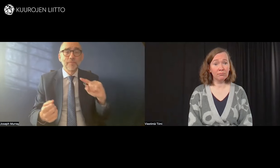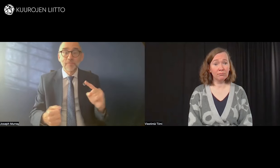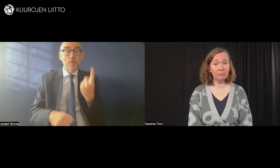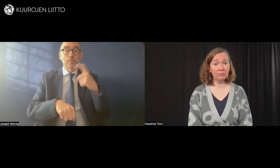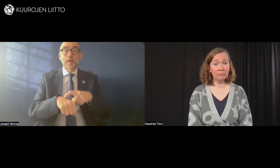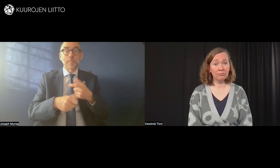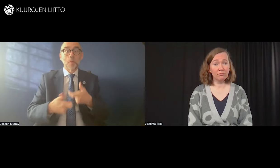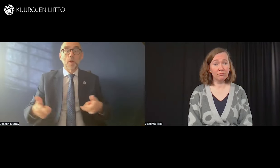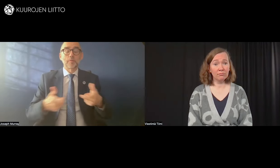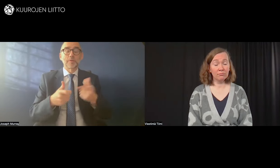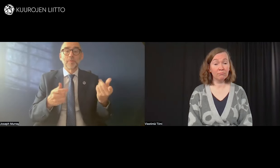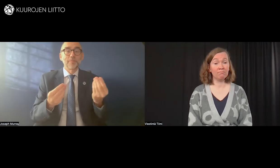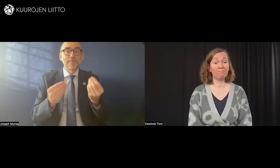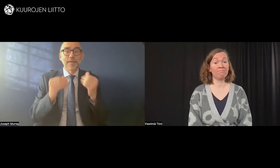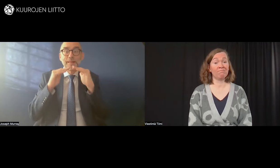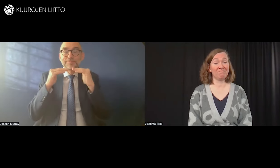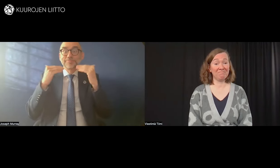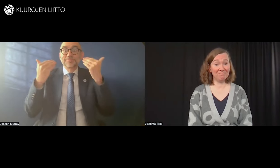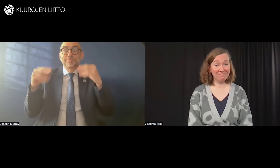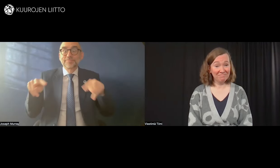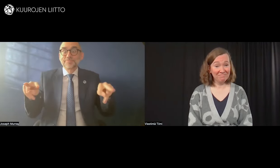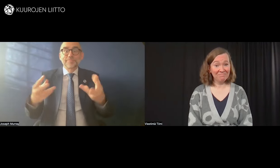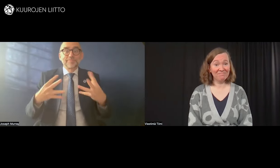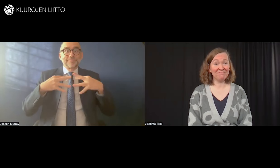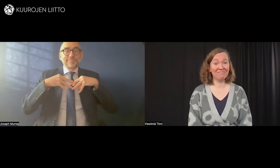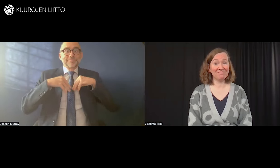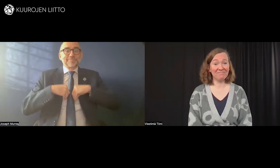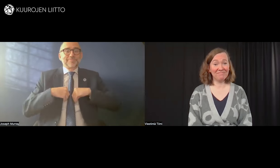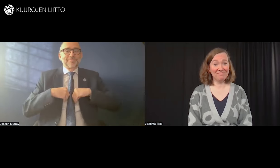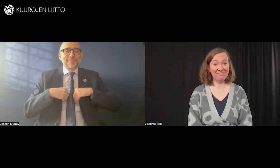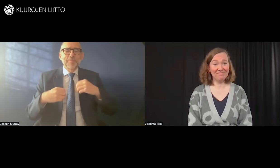Monille heistä tämä oli ensimmäinen kongressi, ja he olivat iloisia.